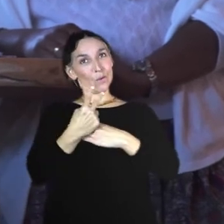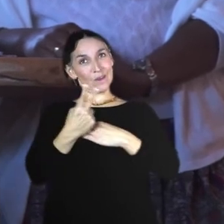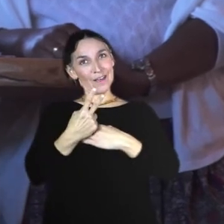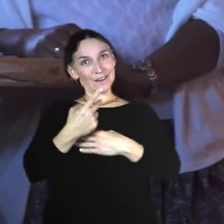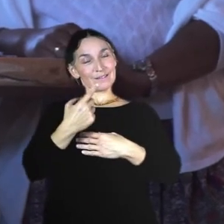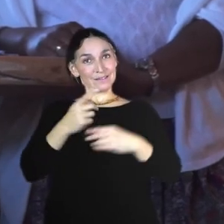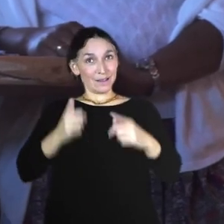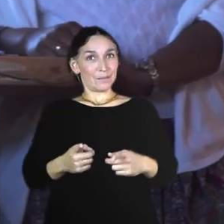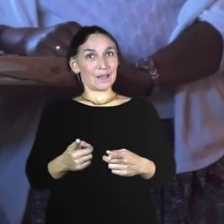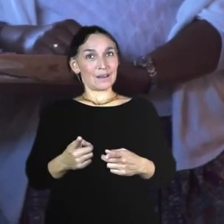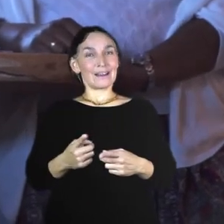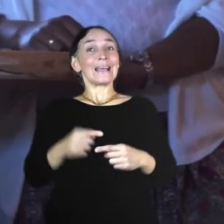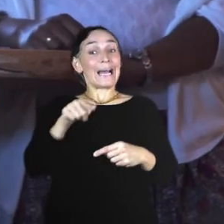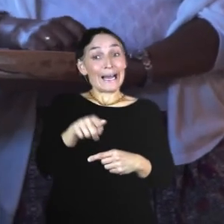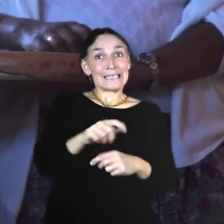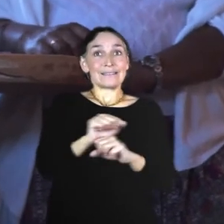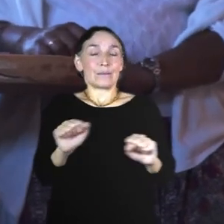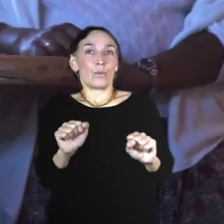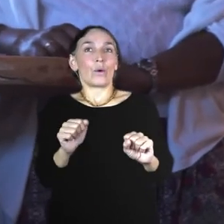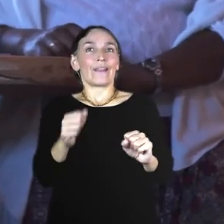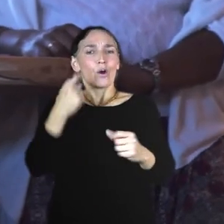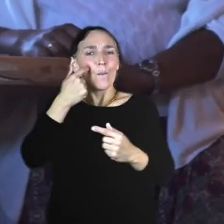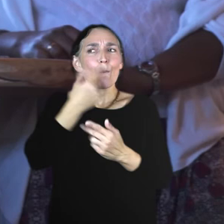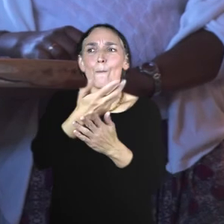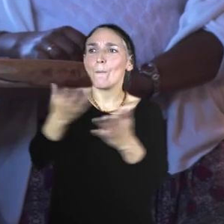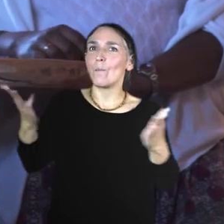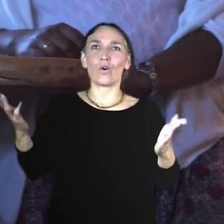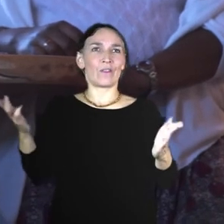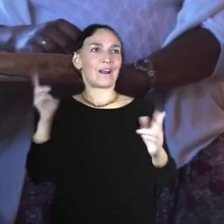Y entonces ahí, si llegamos a tener conciencia,